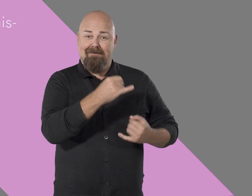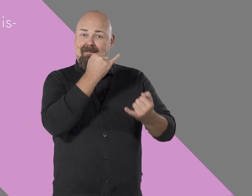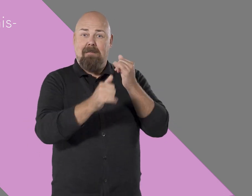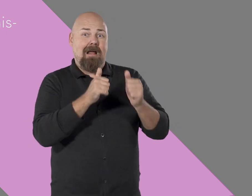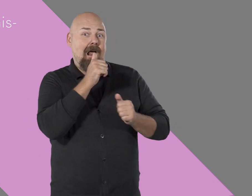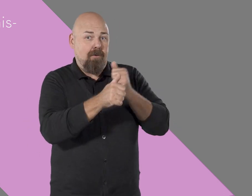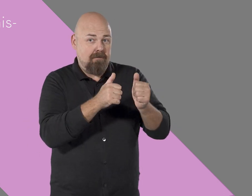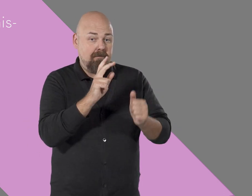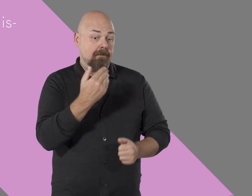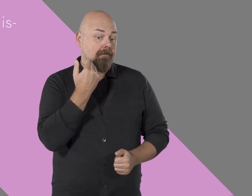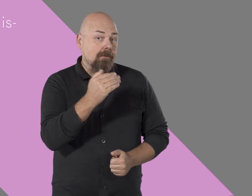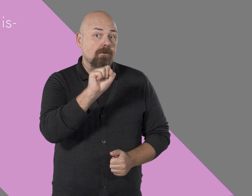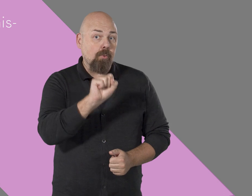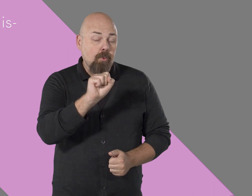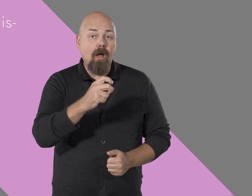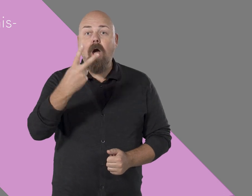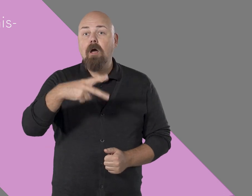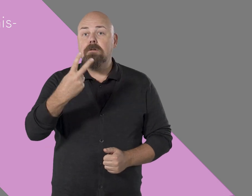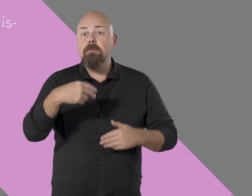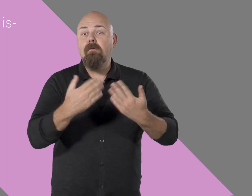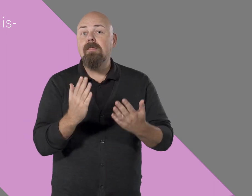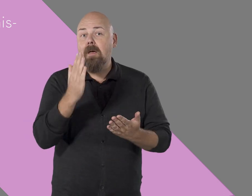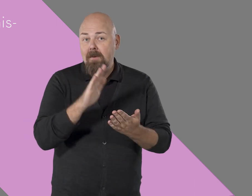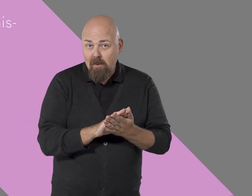ja viimeinen ilmoittautumispäivä on sunnuntaina 22.1.